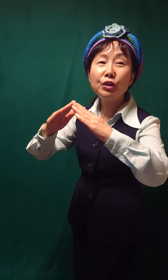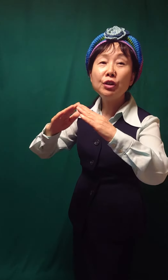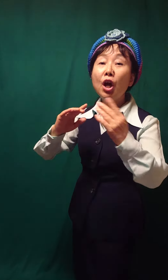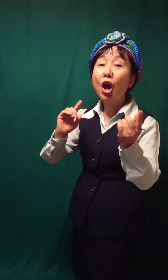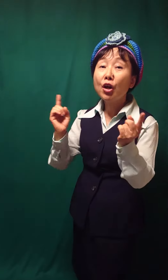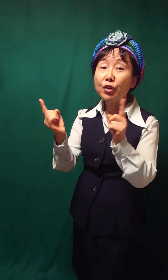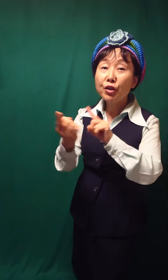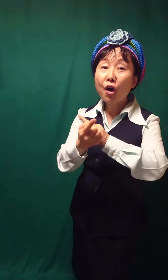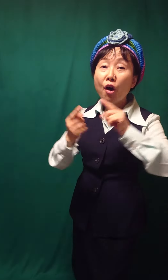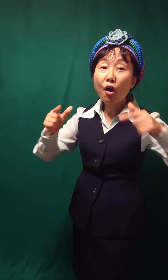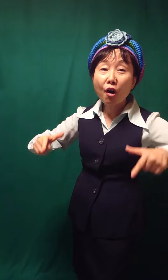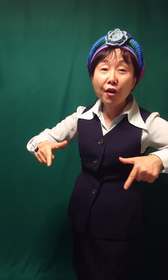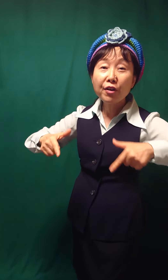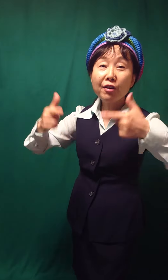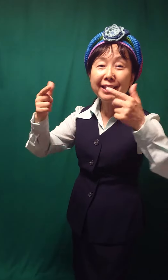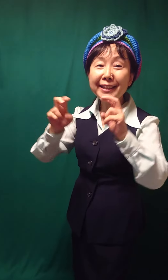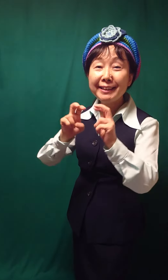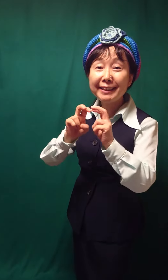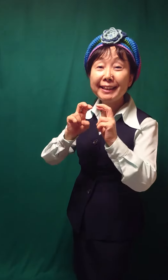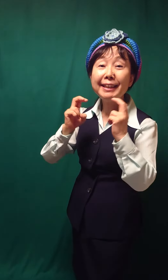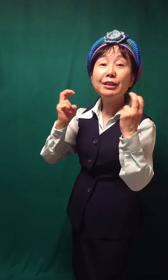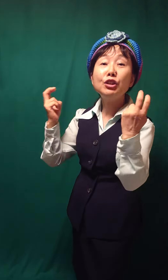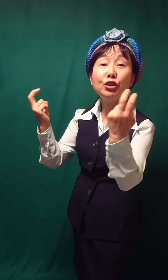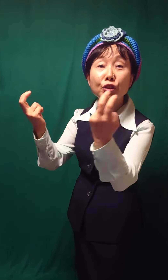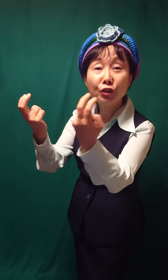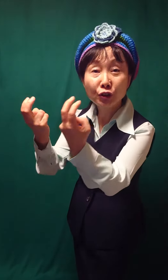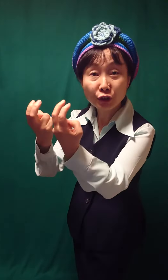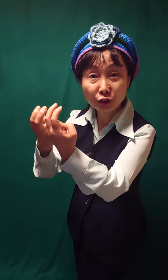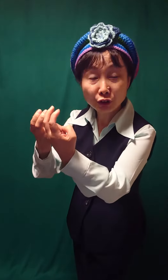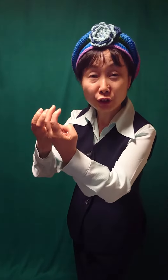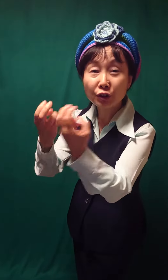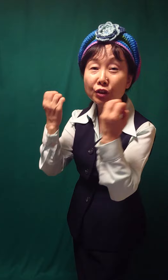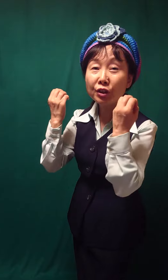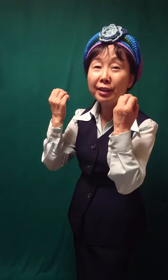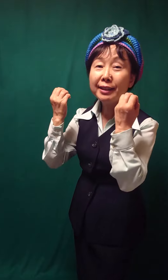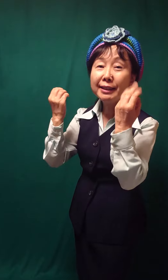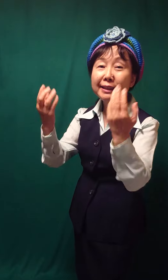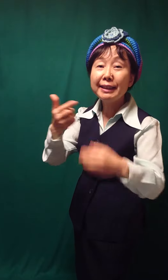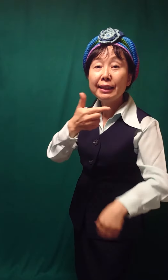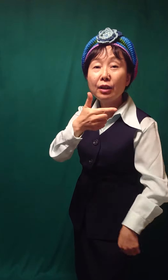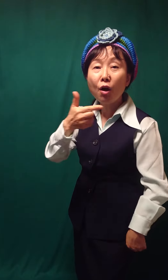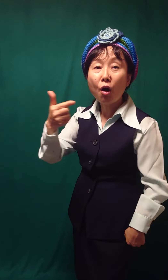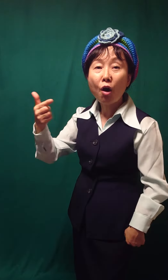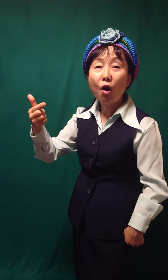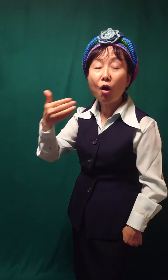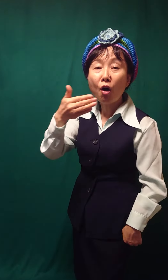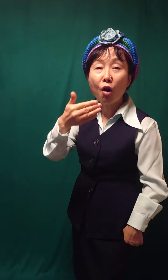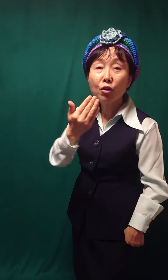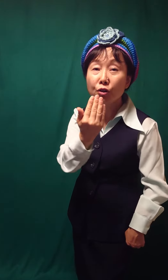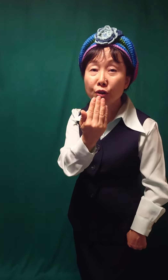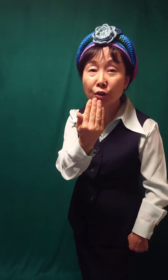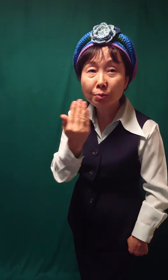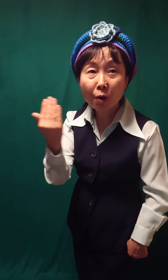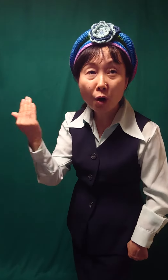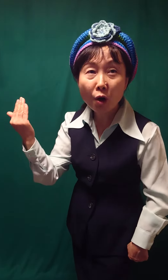代々木 新宿 新大久保